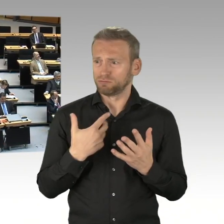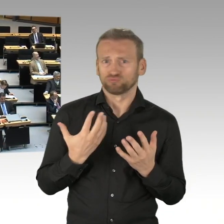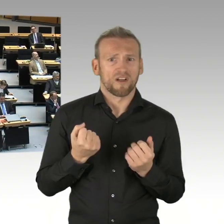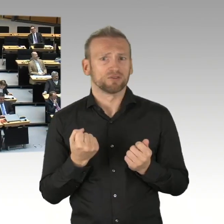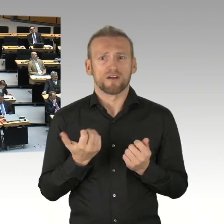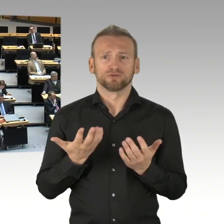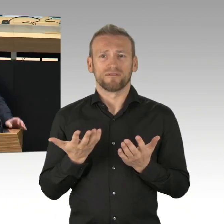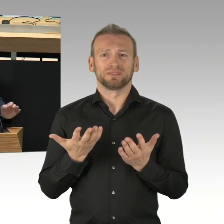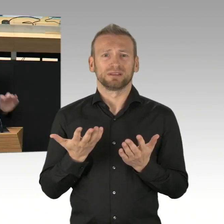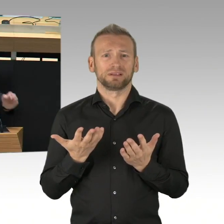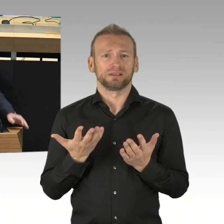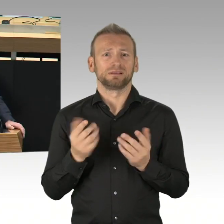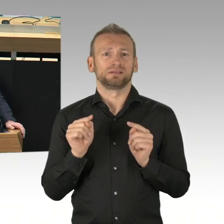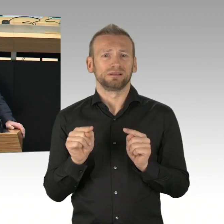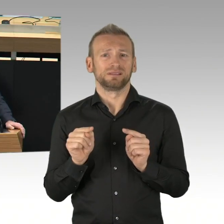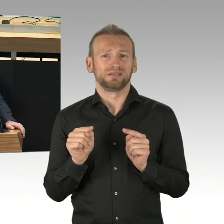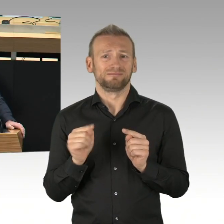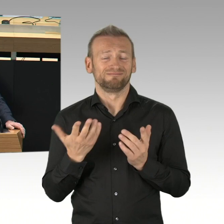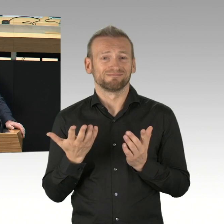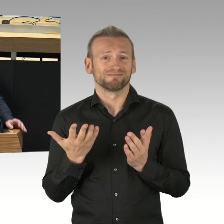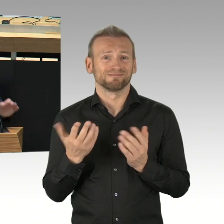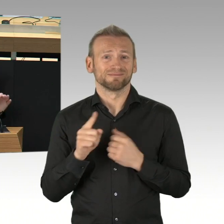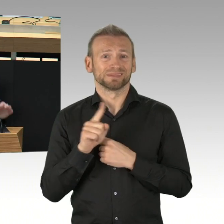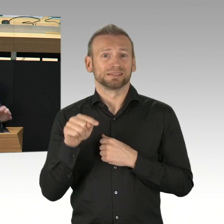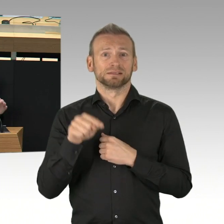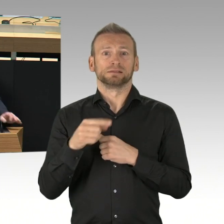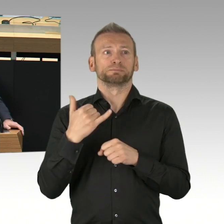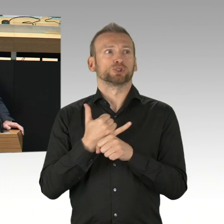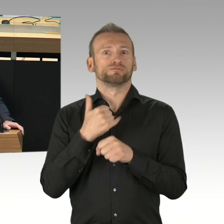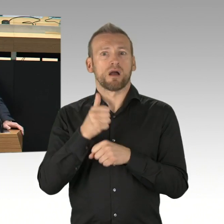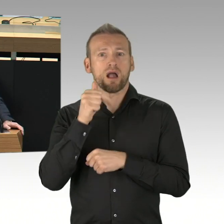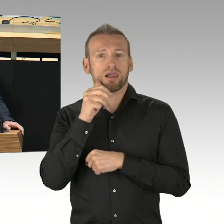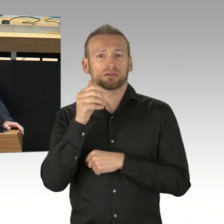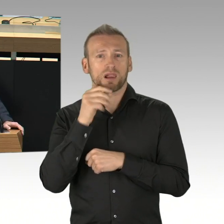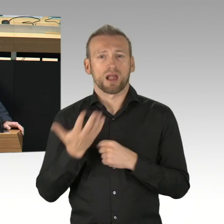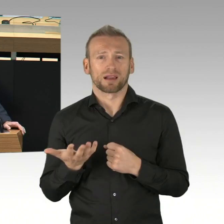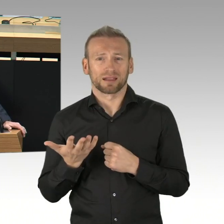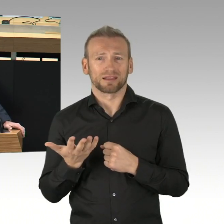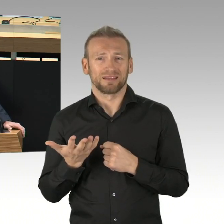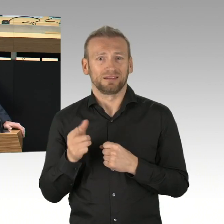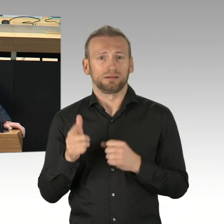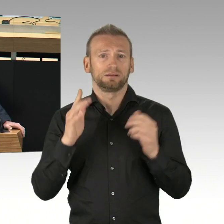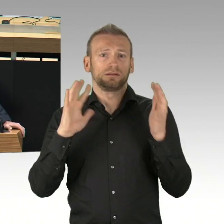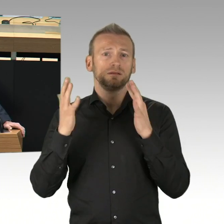wenn eine hohe Wohnungsnachfrage auf ein künstlich niedriges Wohnungsangebot trifft?